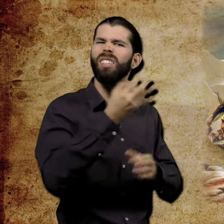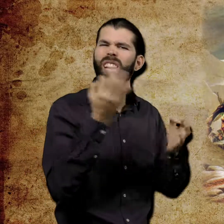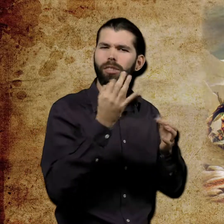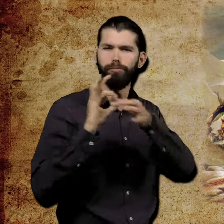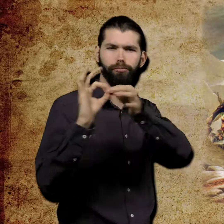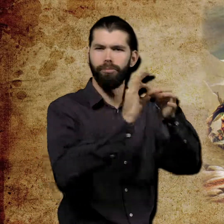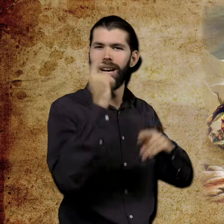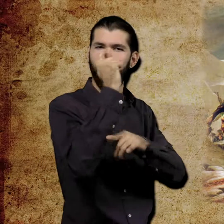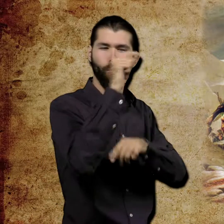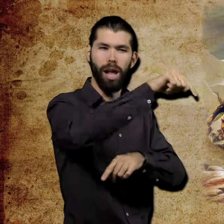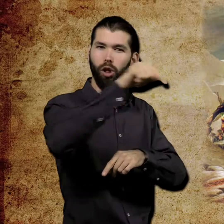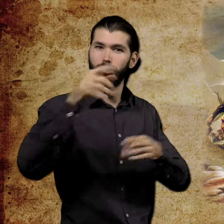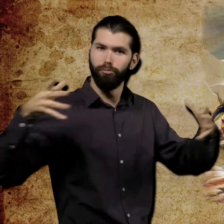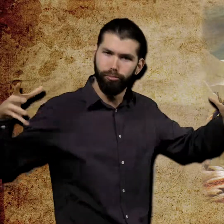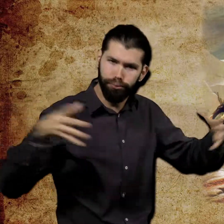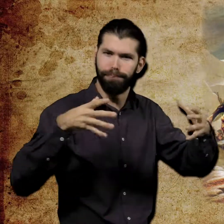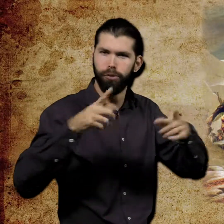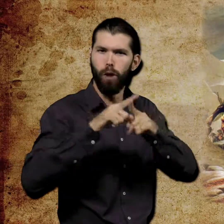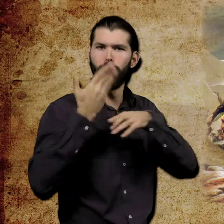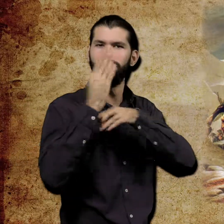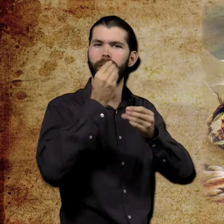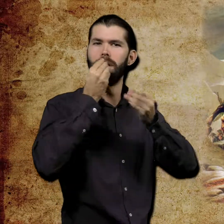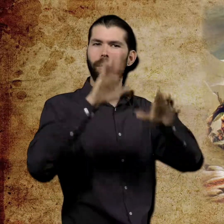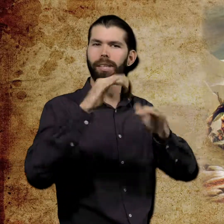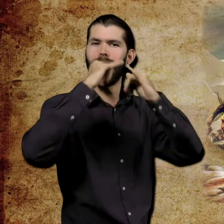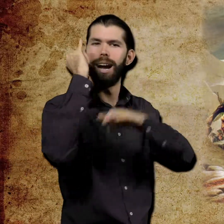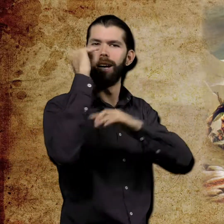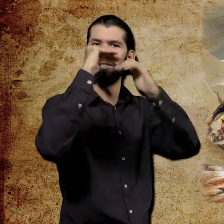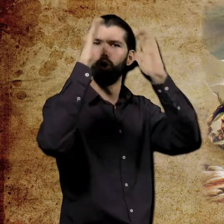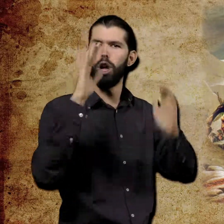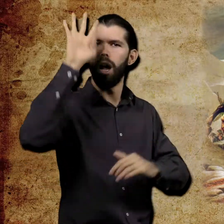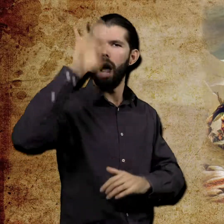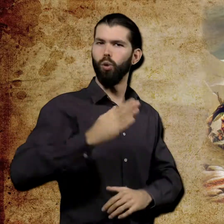la unió de les diputacions com a institució que representava Catalunya.